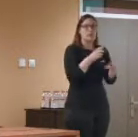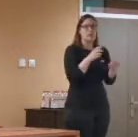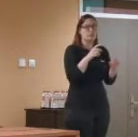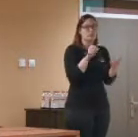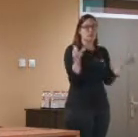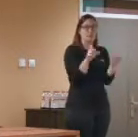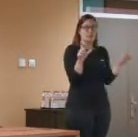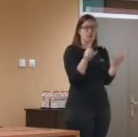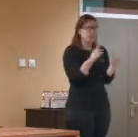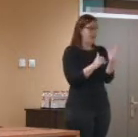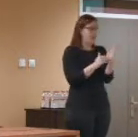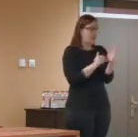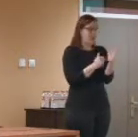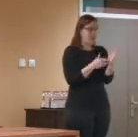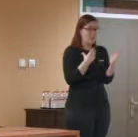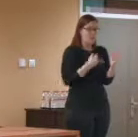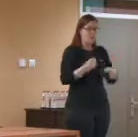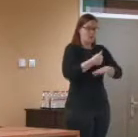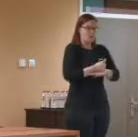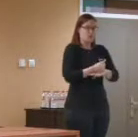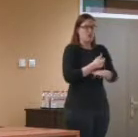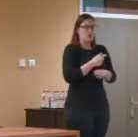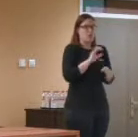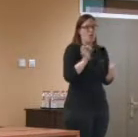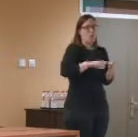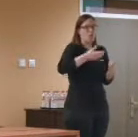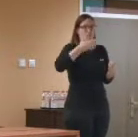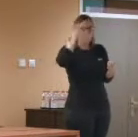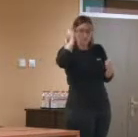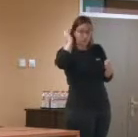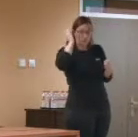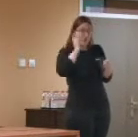que, en lugar de pasar al ostracismo, fue recuperado